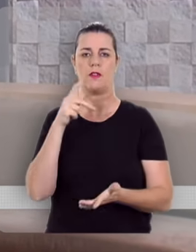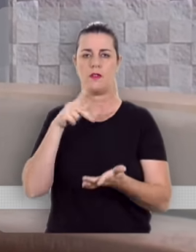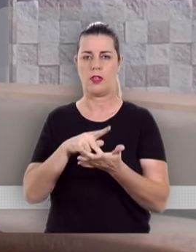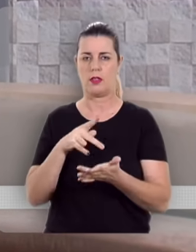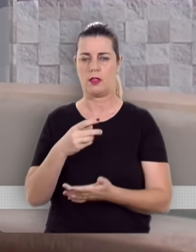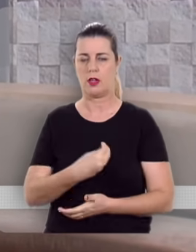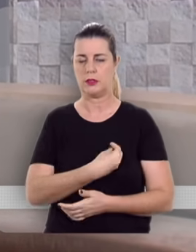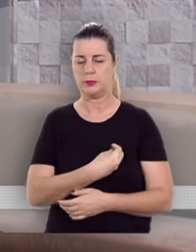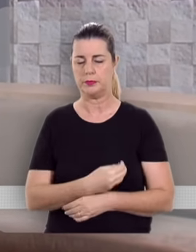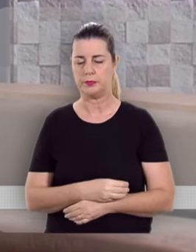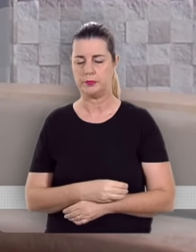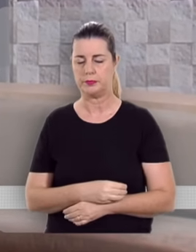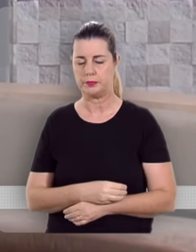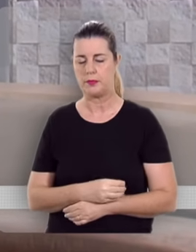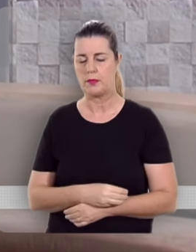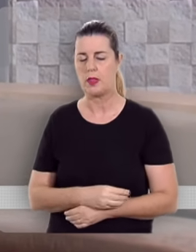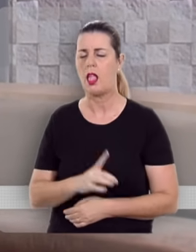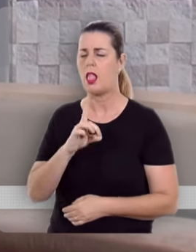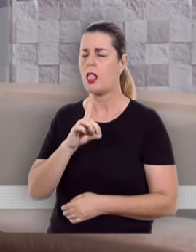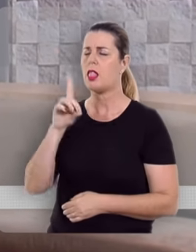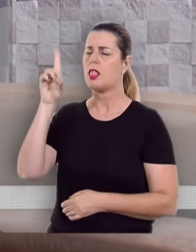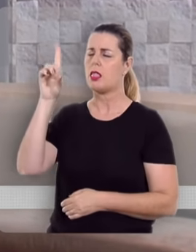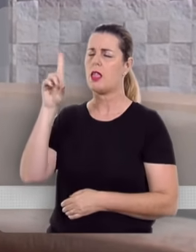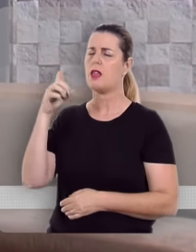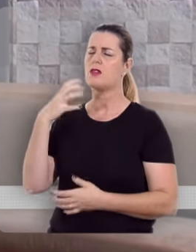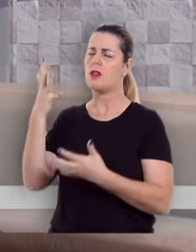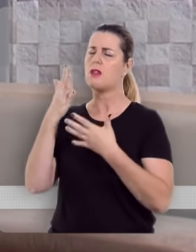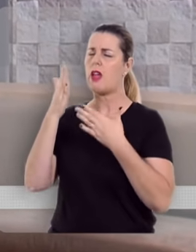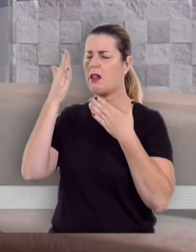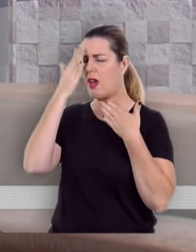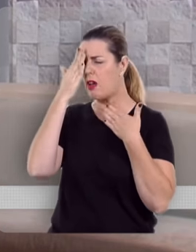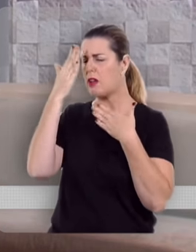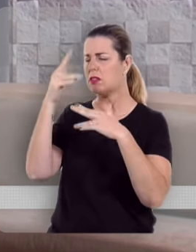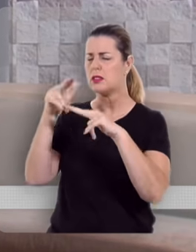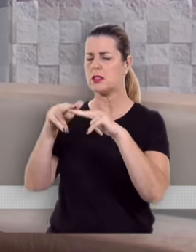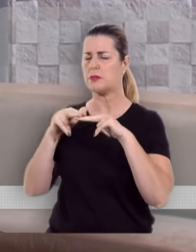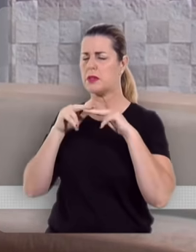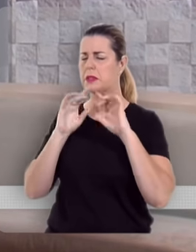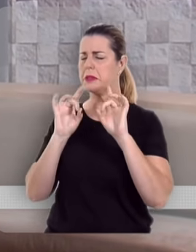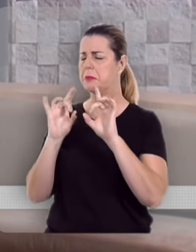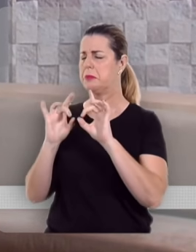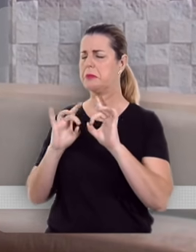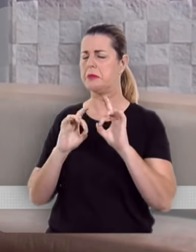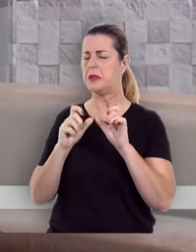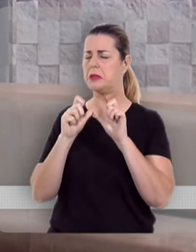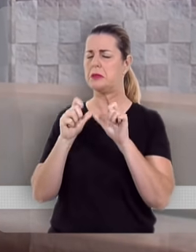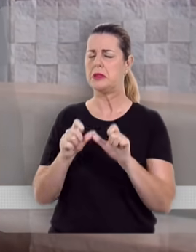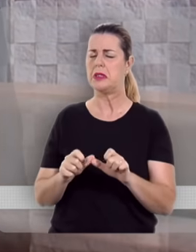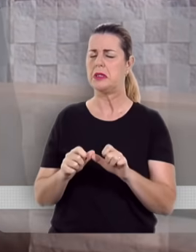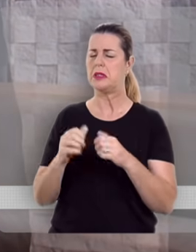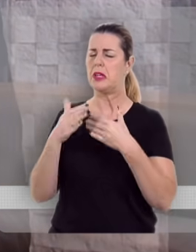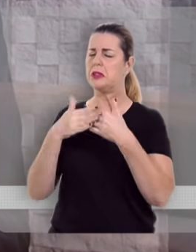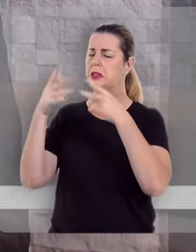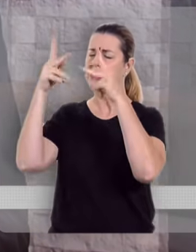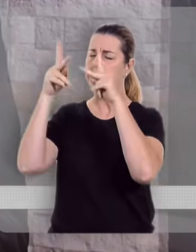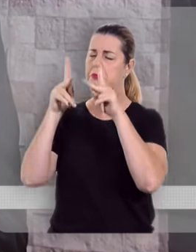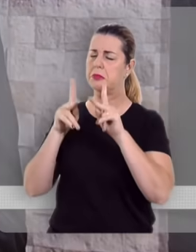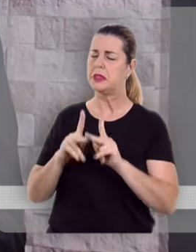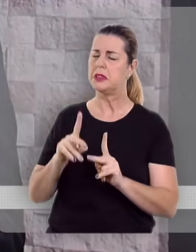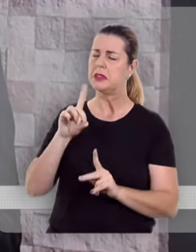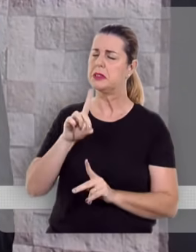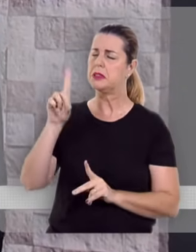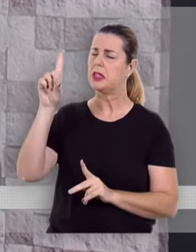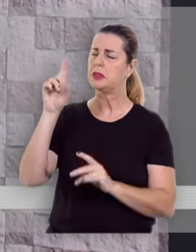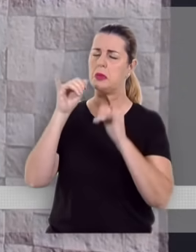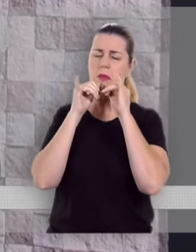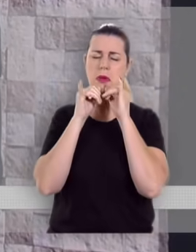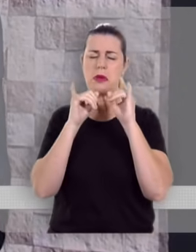eterna pode comer Deus eu quero te agradecer o privilégio de estar na tua presença proclamando